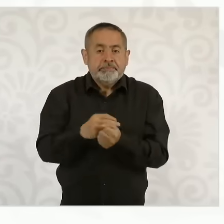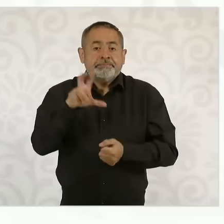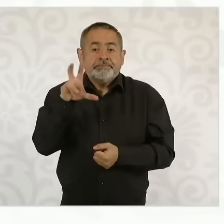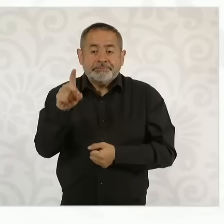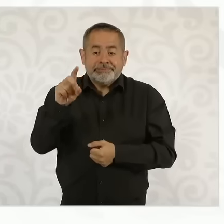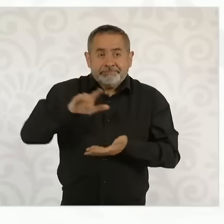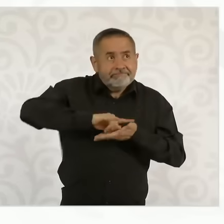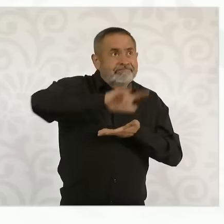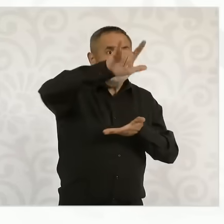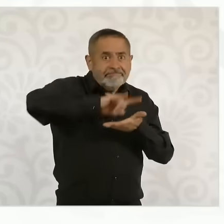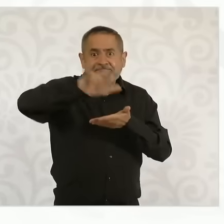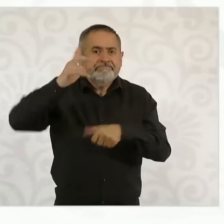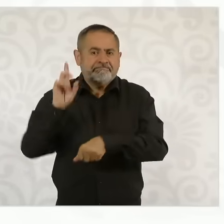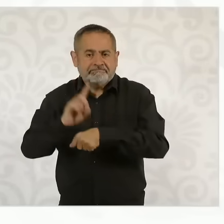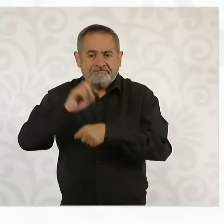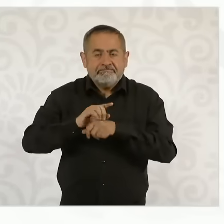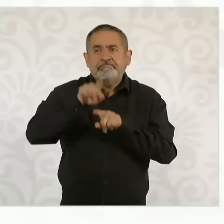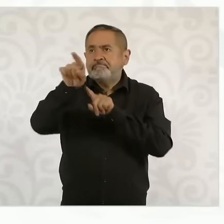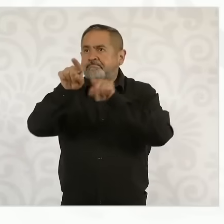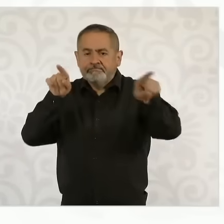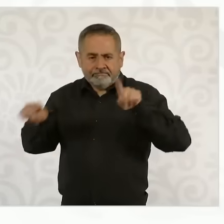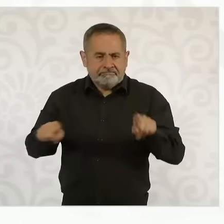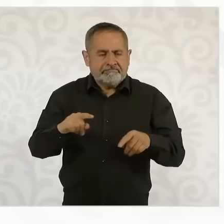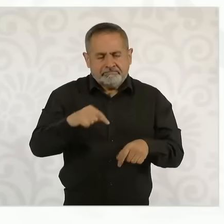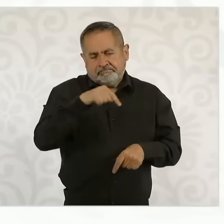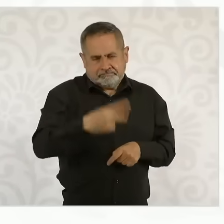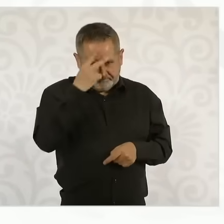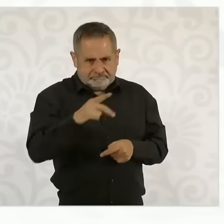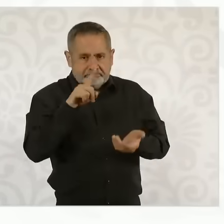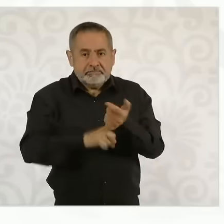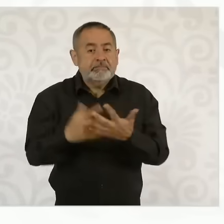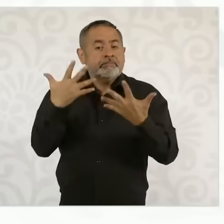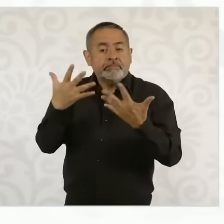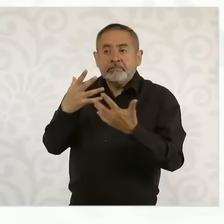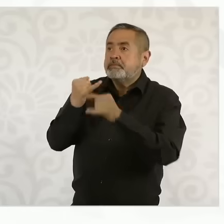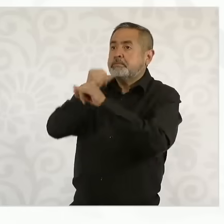aéreas diarias de pasajeros a tres destinos nacionales y tiene cinco destinos internacionales,